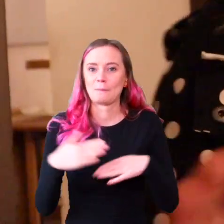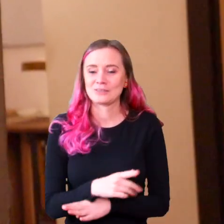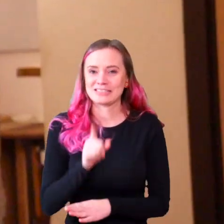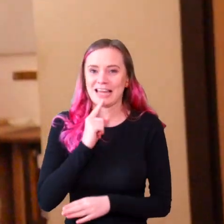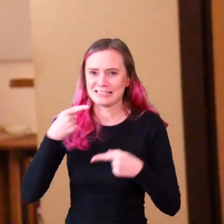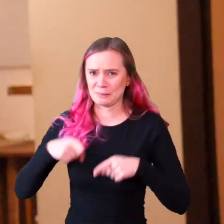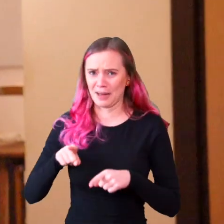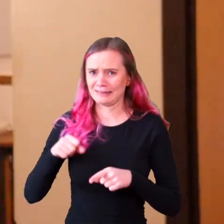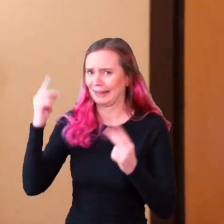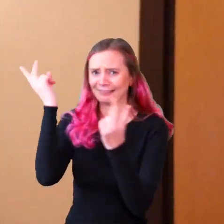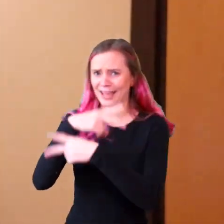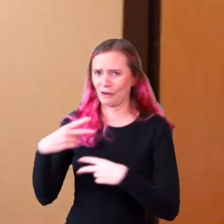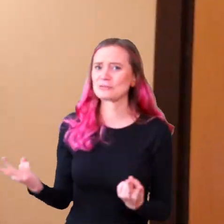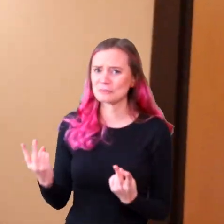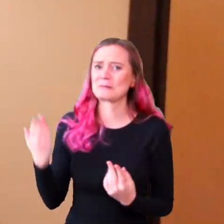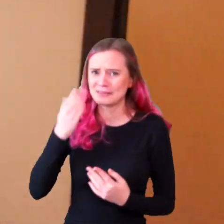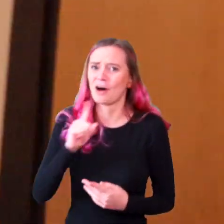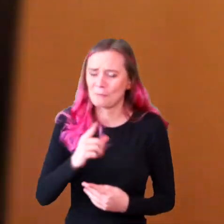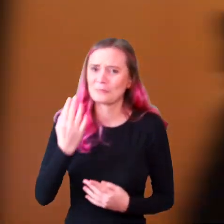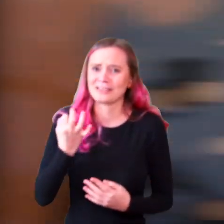Hmmm, tak to bylo asi nedorozumění!